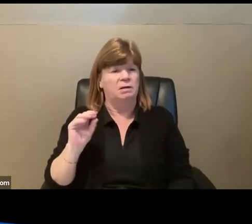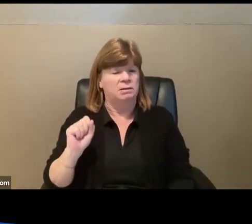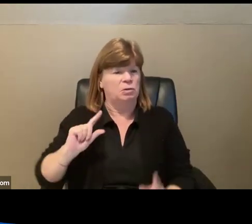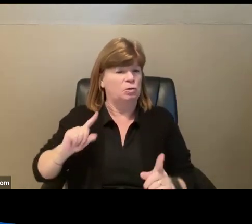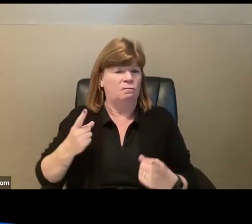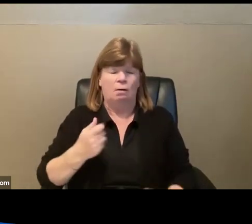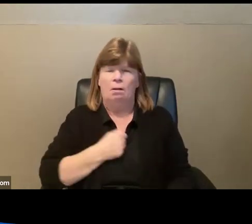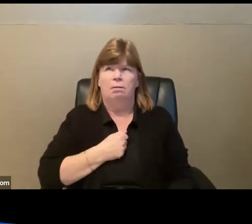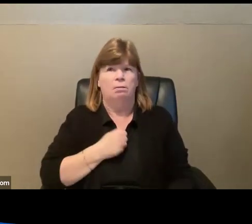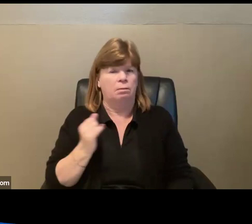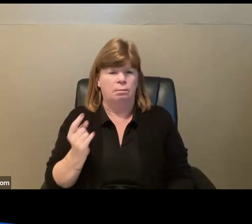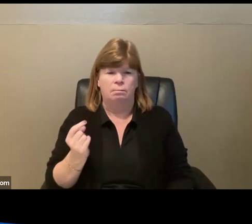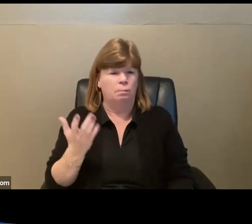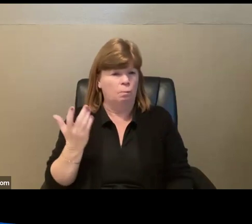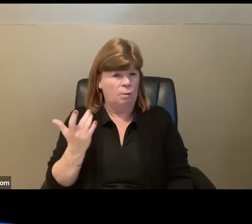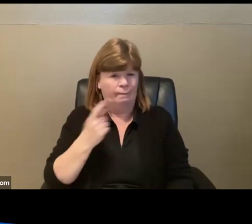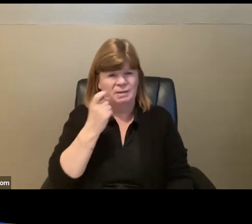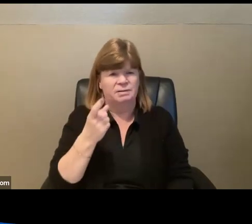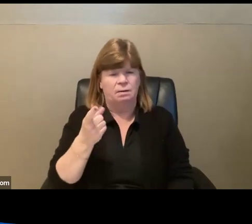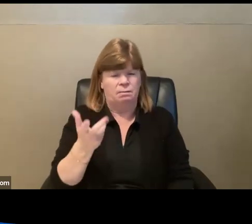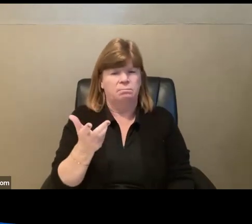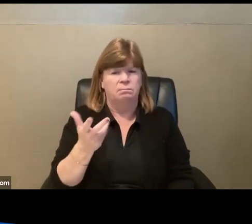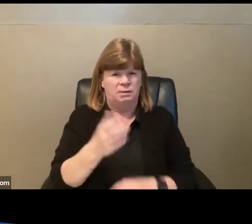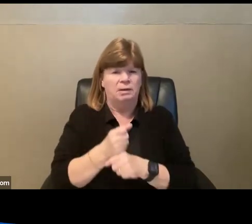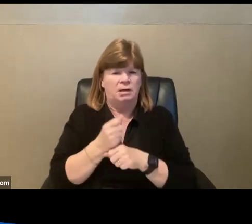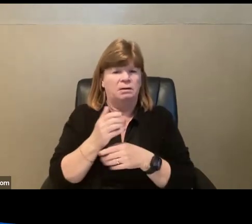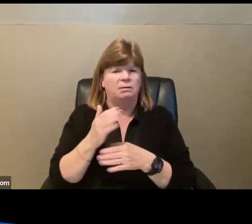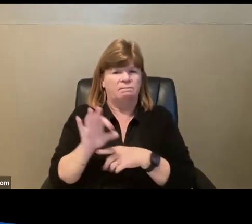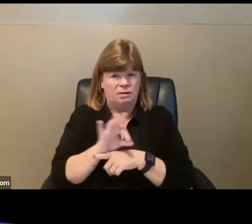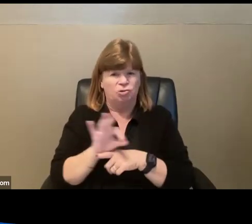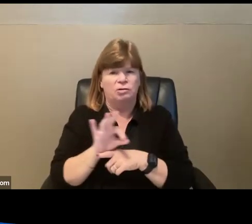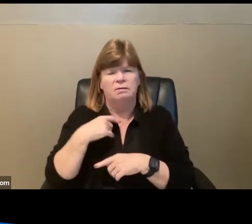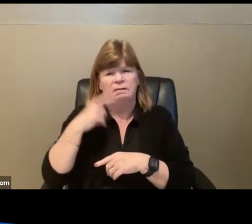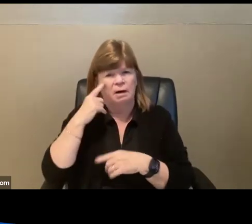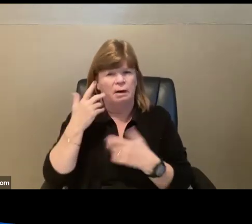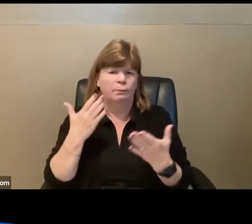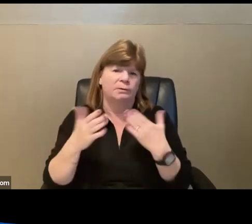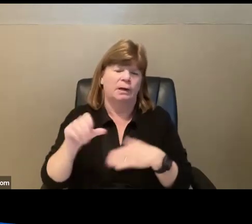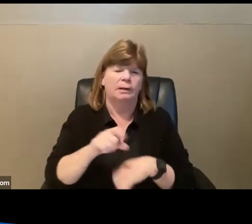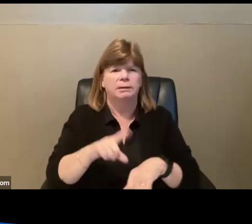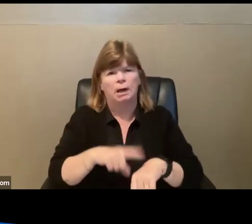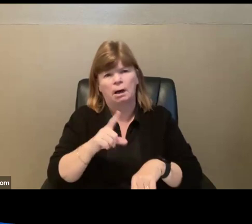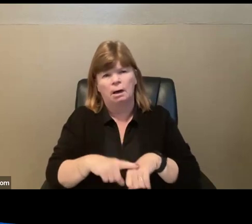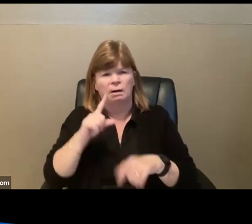porque funcionan. Pensaron que tomaría tiempo para que la gente aprendiera a usarlos.